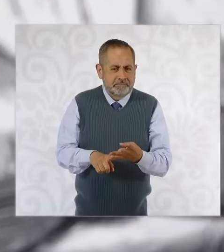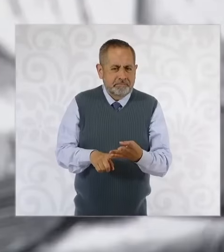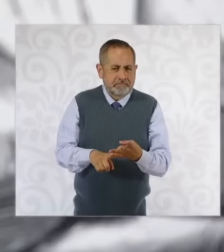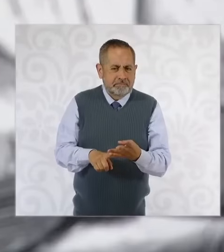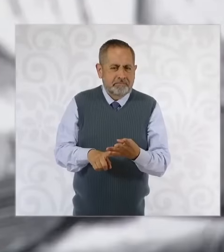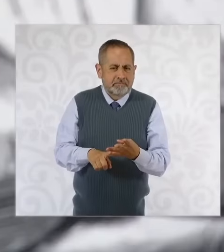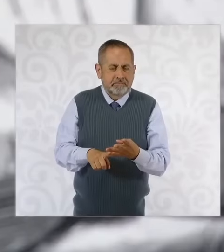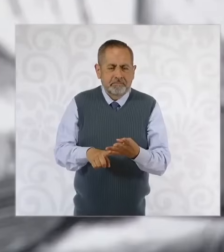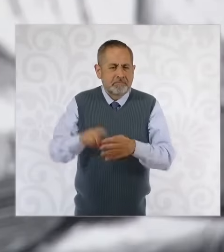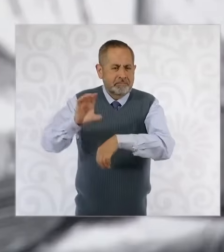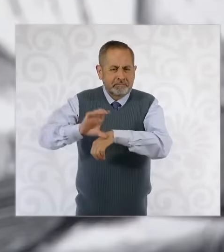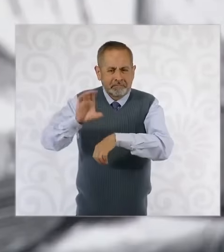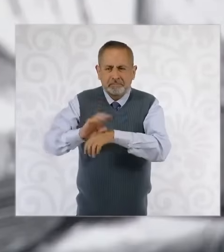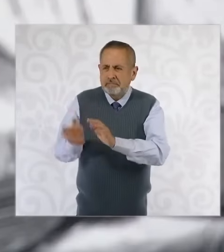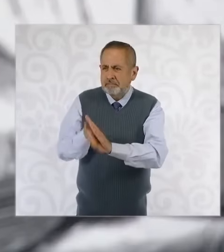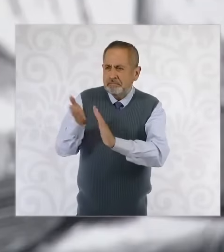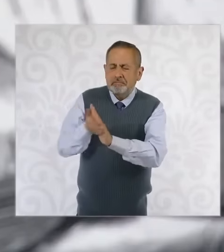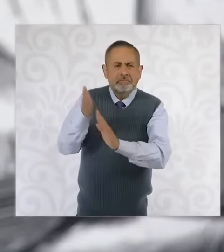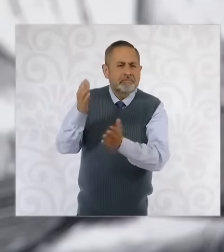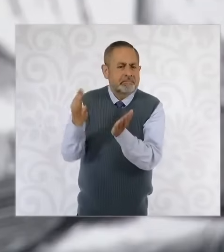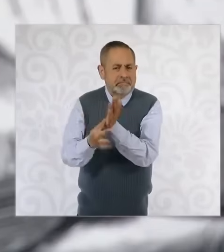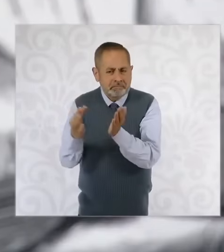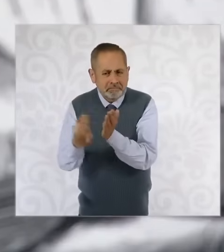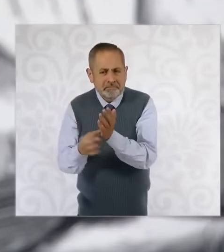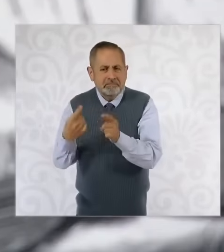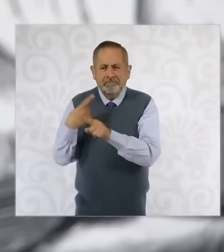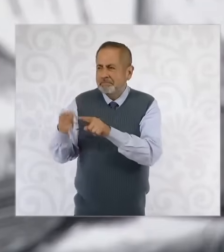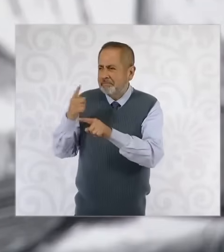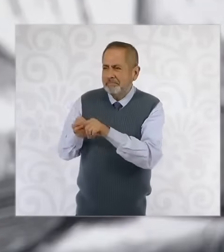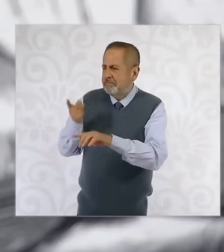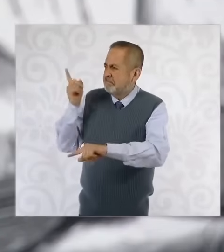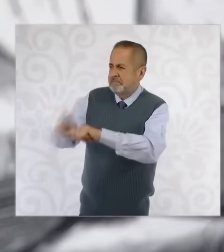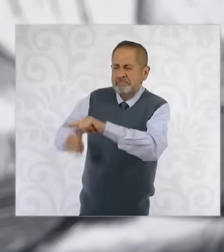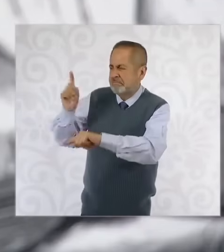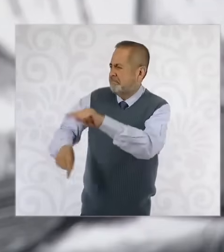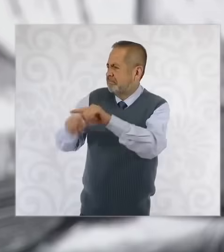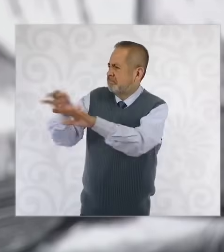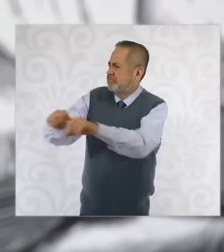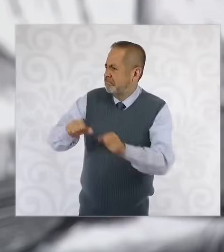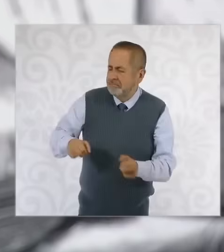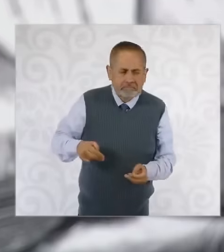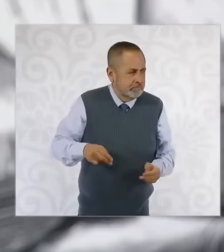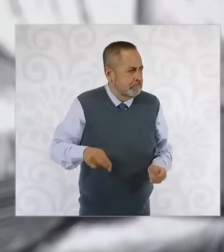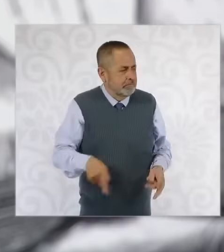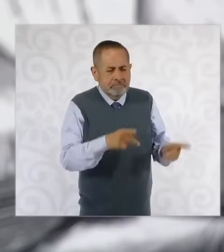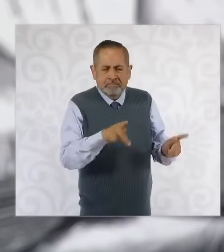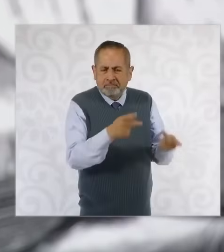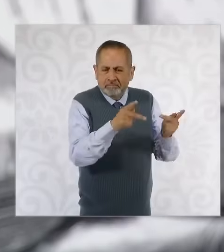cemento acereras fertilizantes